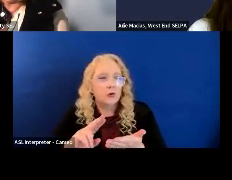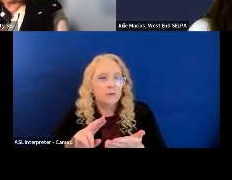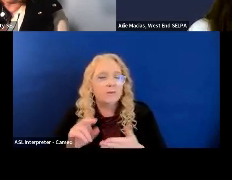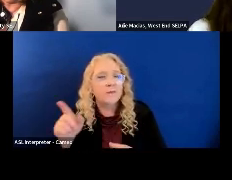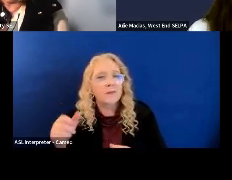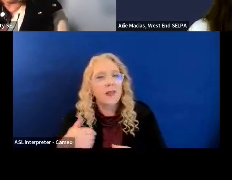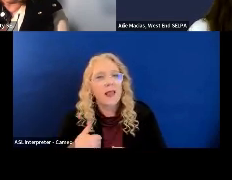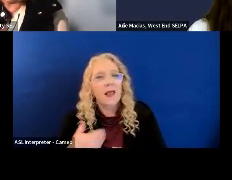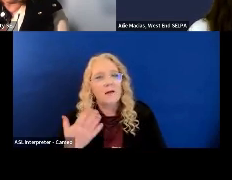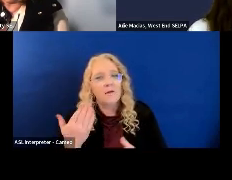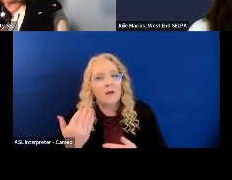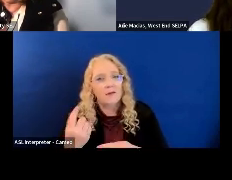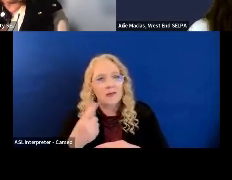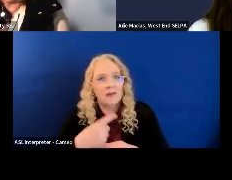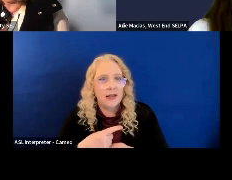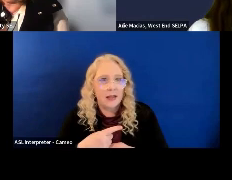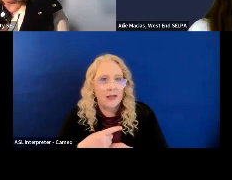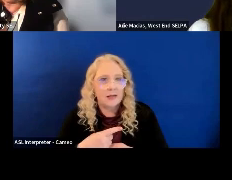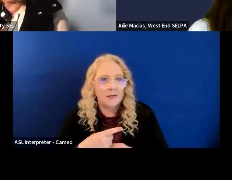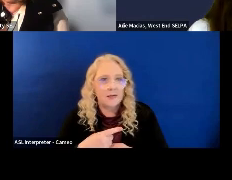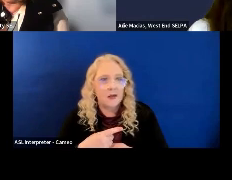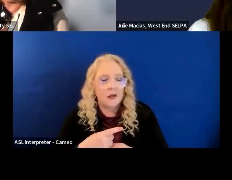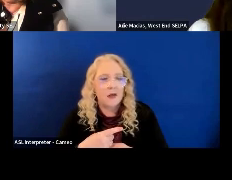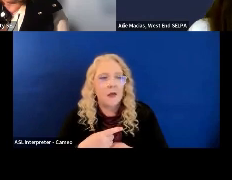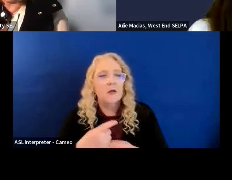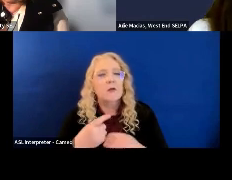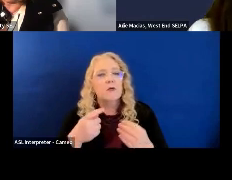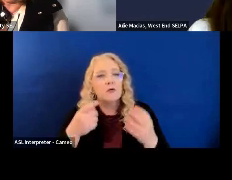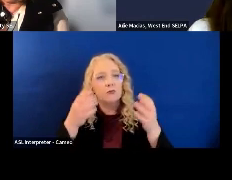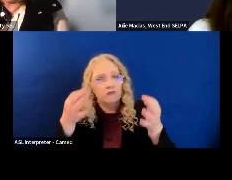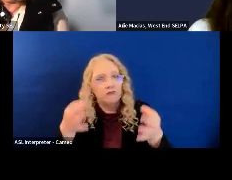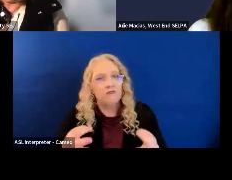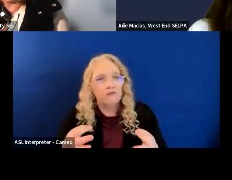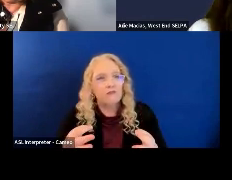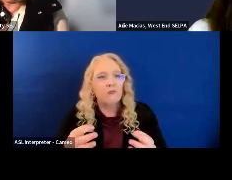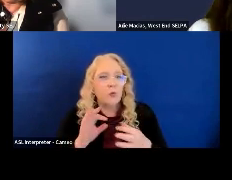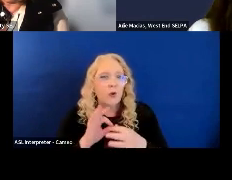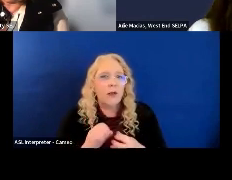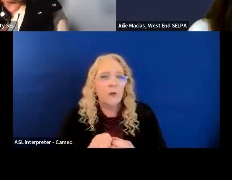que reciben el plan de evaluación propuesto para llegar a una decisión con respecto a la evaluación.